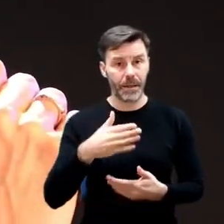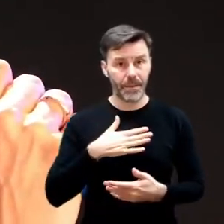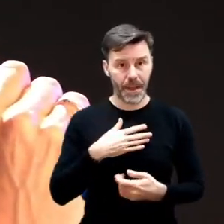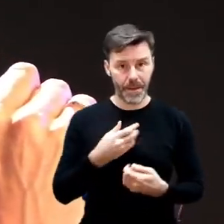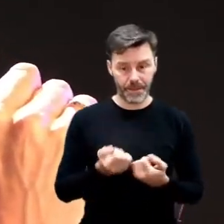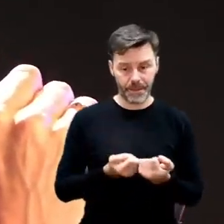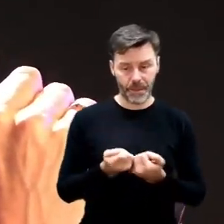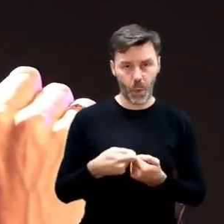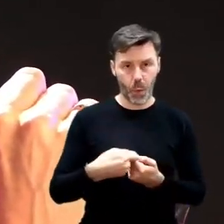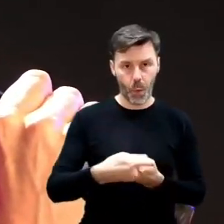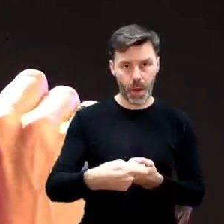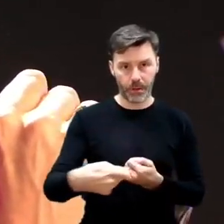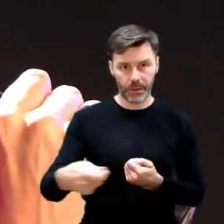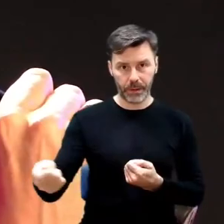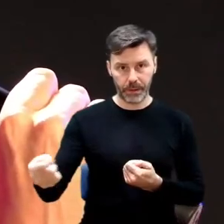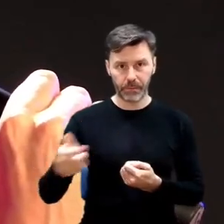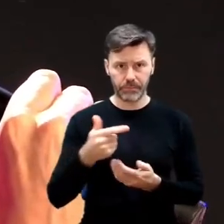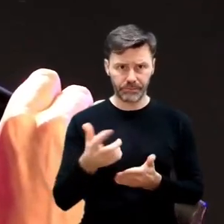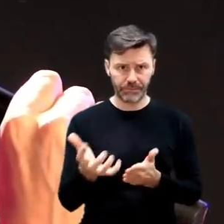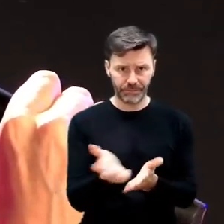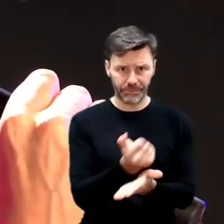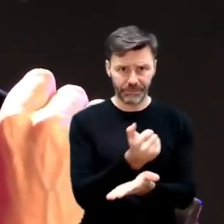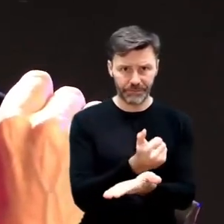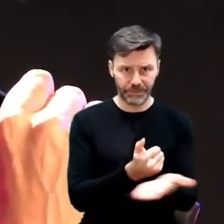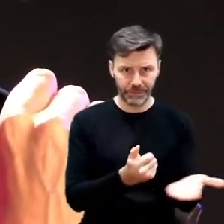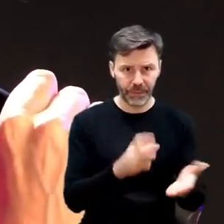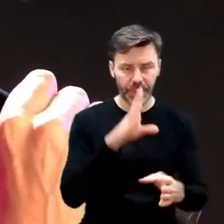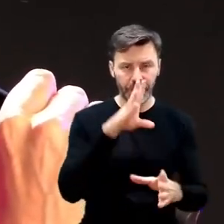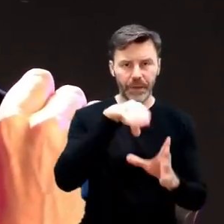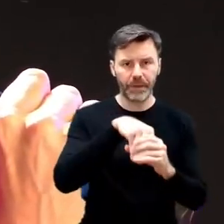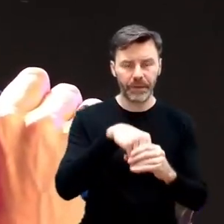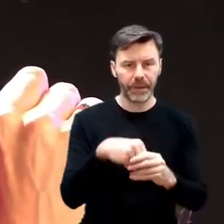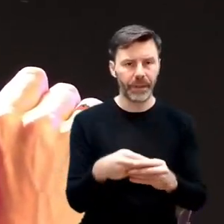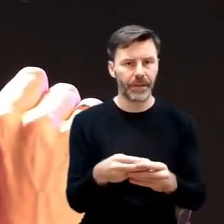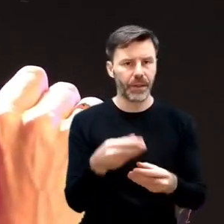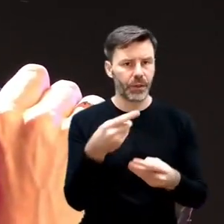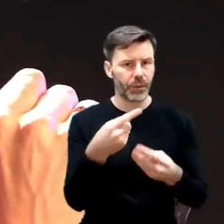na korytarzu, można sięgnąć, są tu również dane finansowe dotyczące kosztów